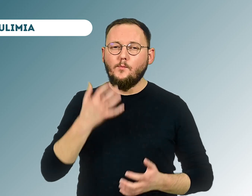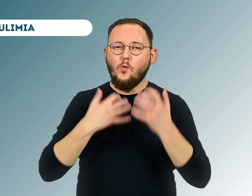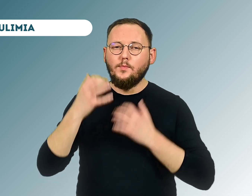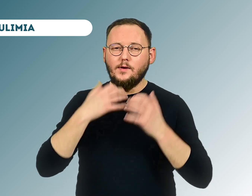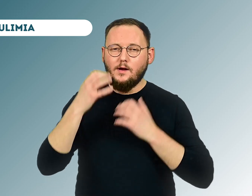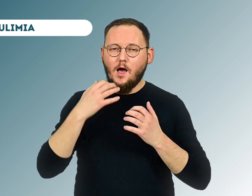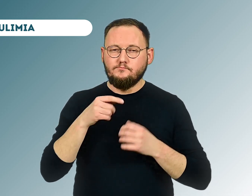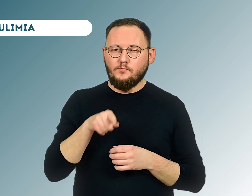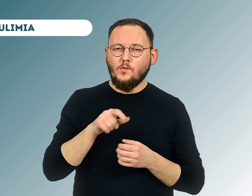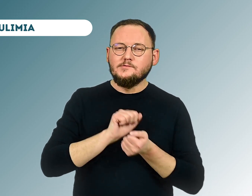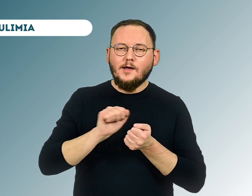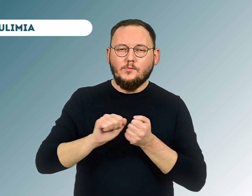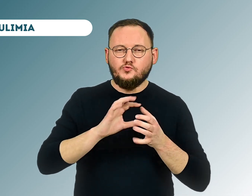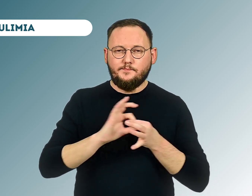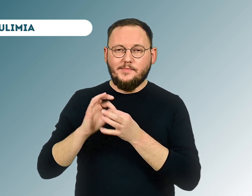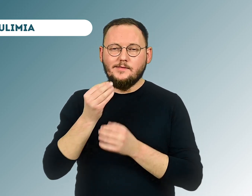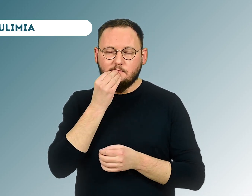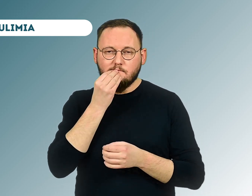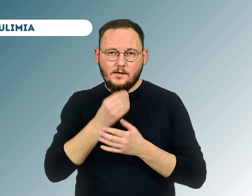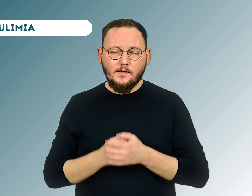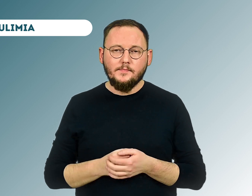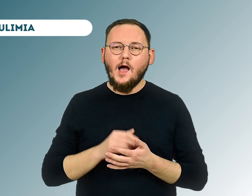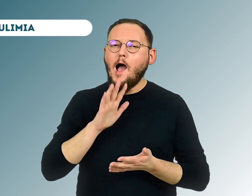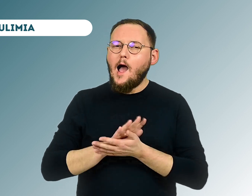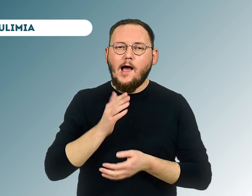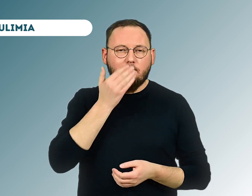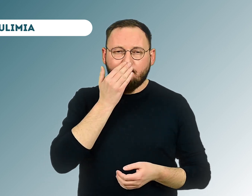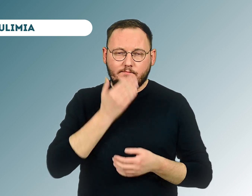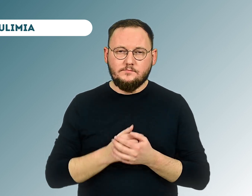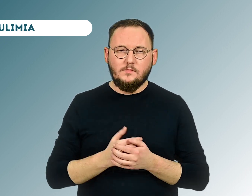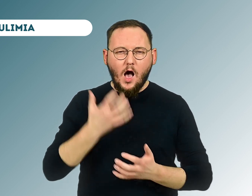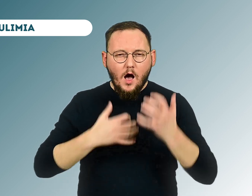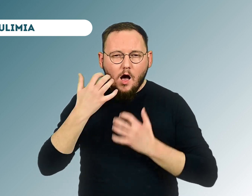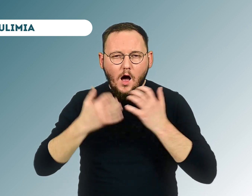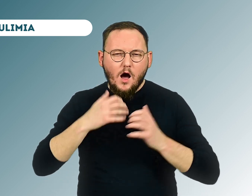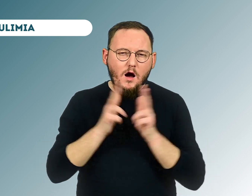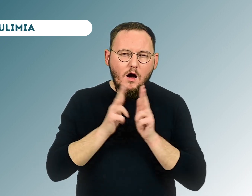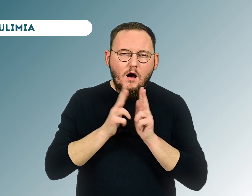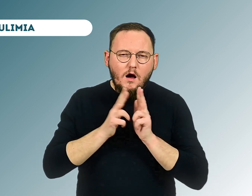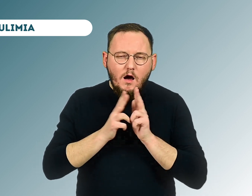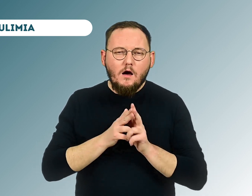Bulimia to zaburzenie związane z jedzeniem, charakteryzują ją ataki objadania się,